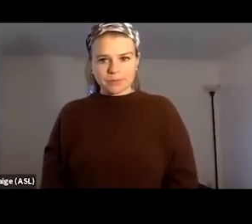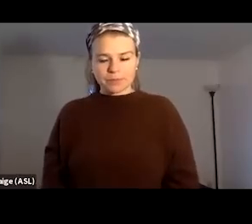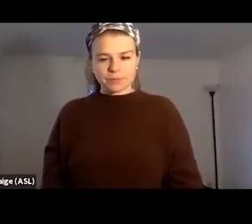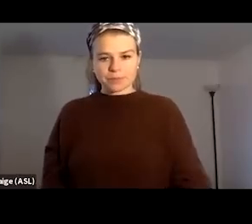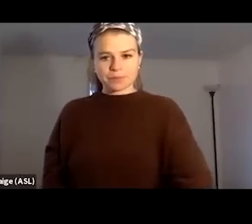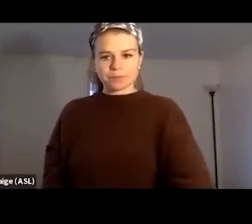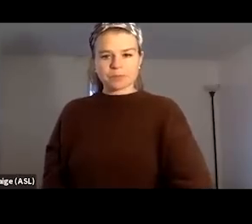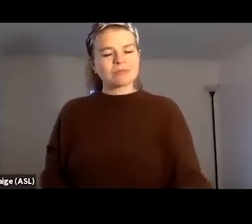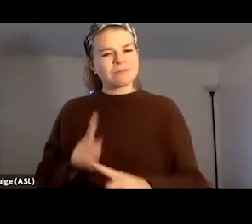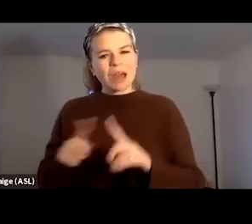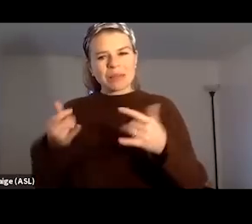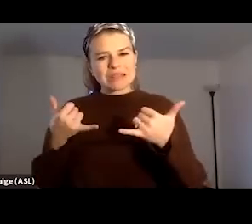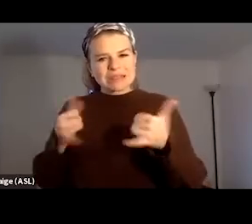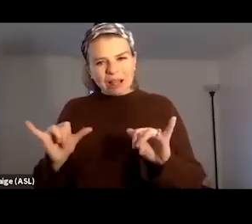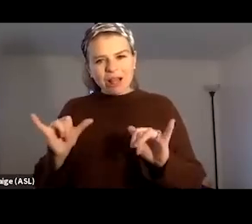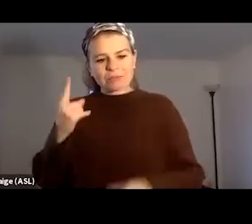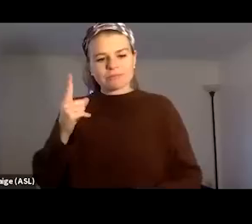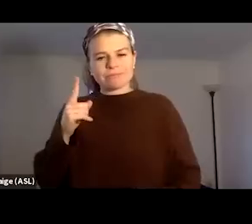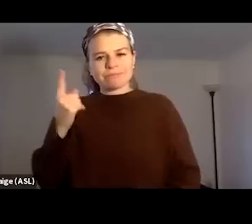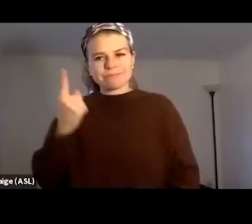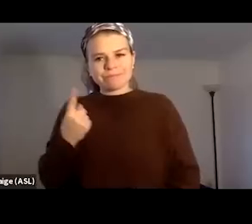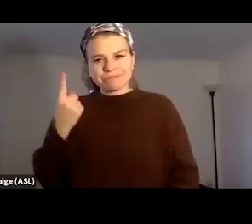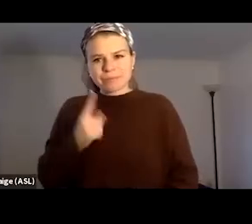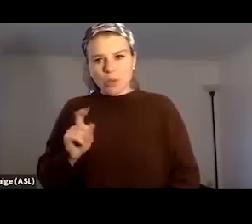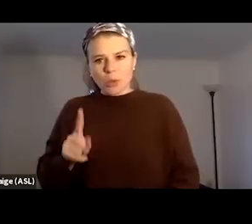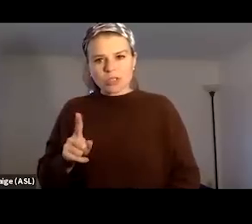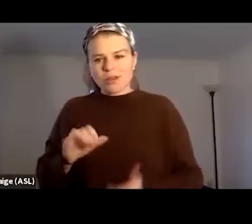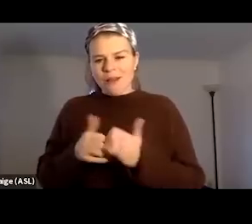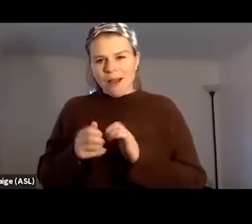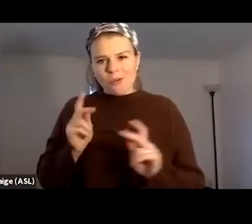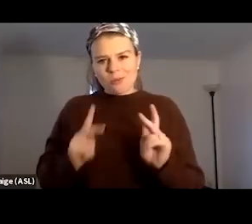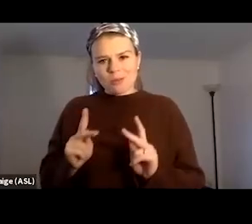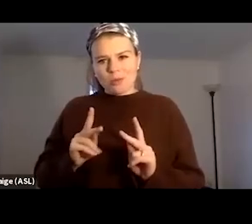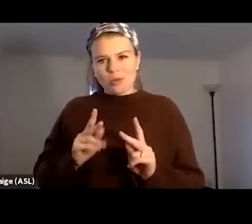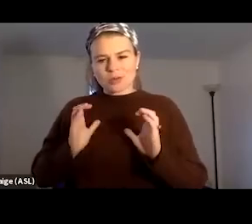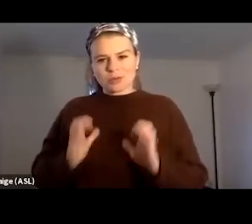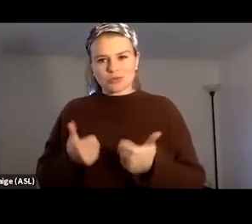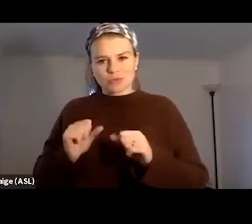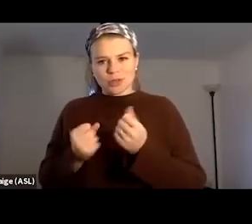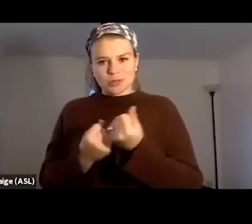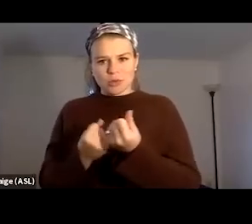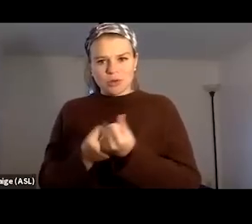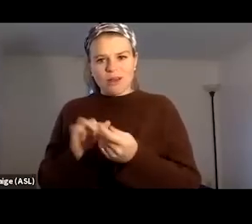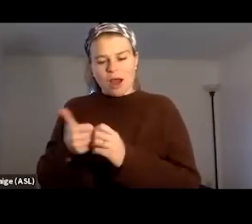Pero había esta pregunta persistente: ¿cómo definirían la ciudadanía las personas cuya ciudadanía buscábamos apoyar?